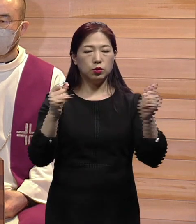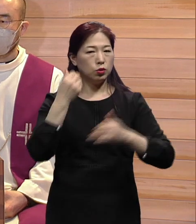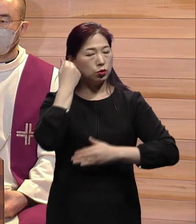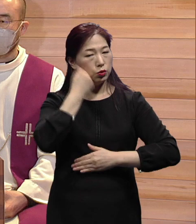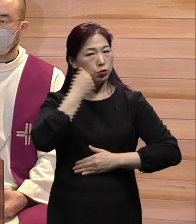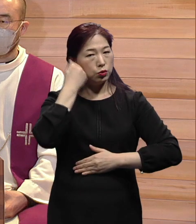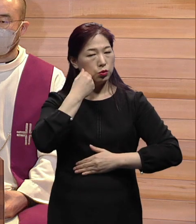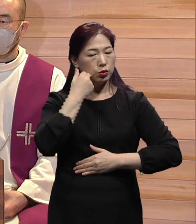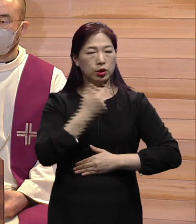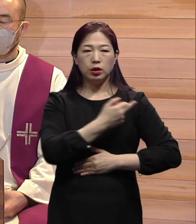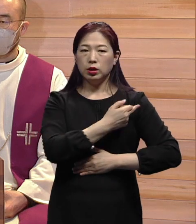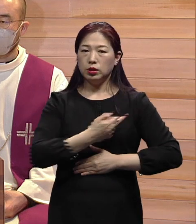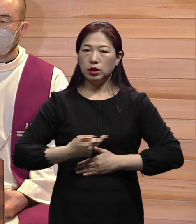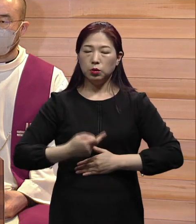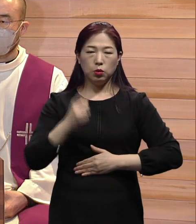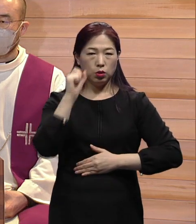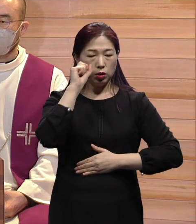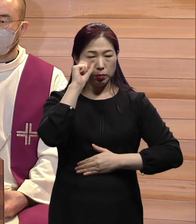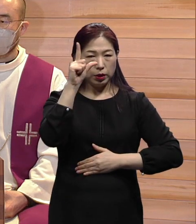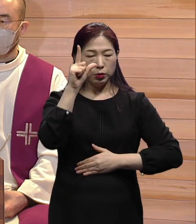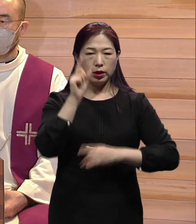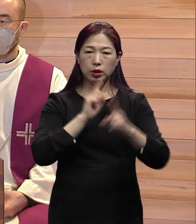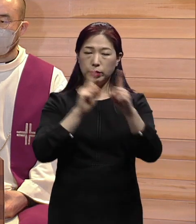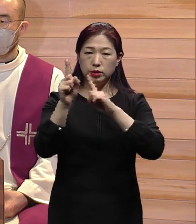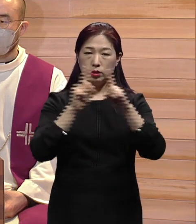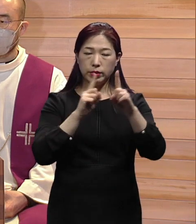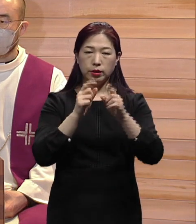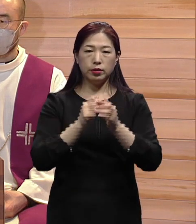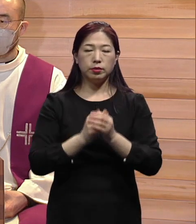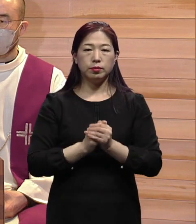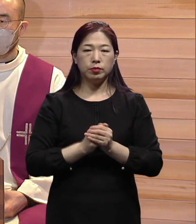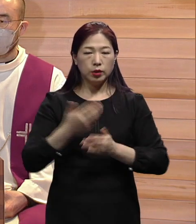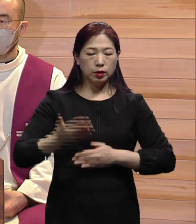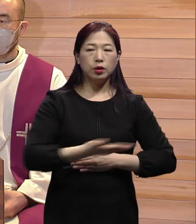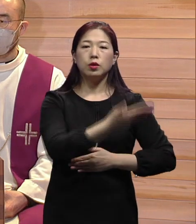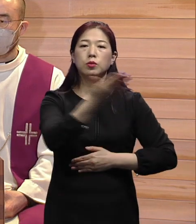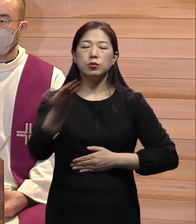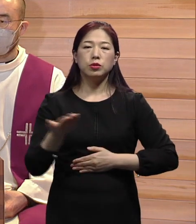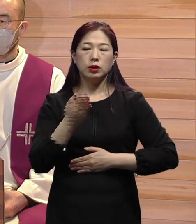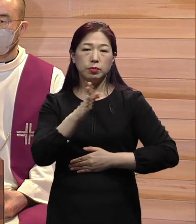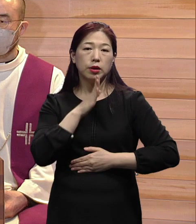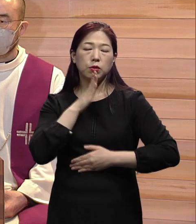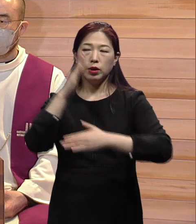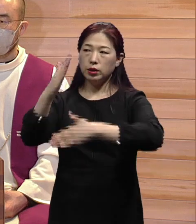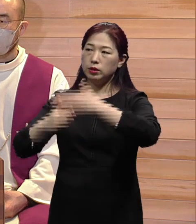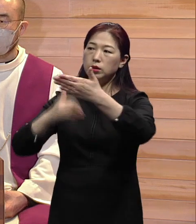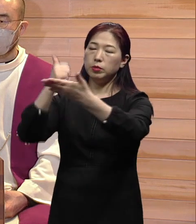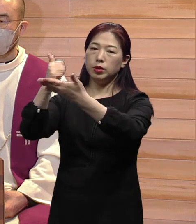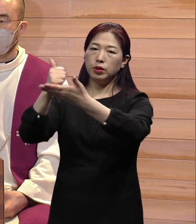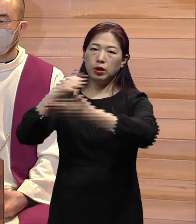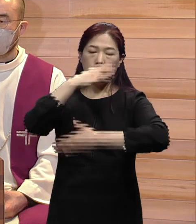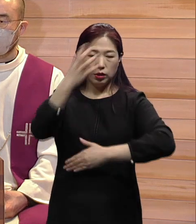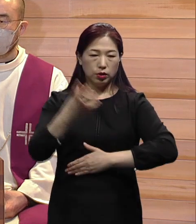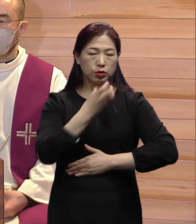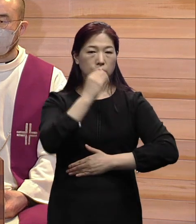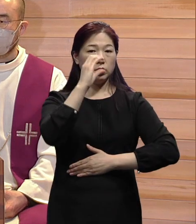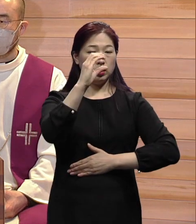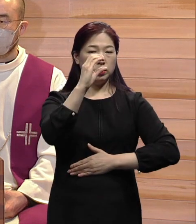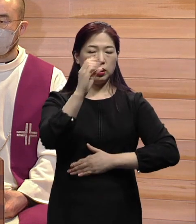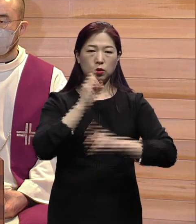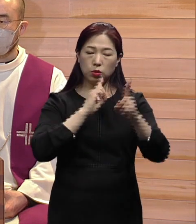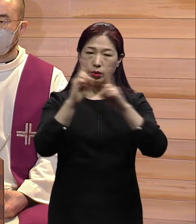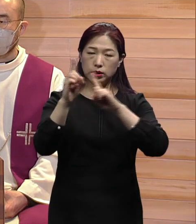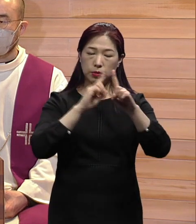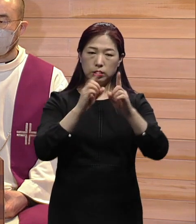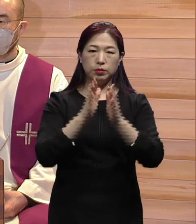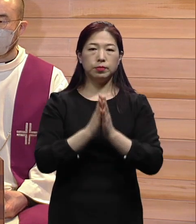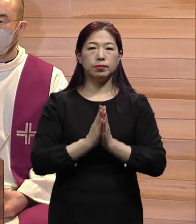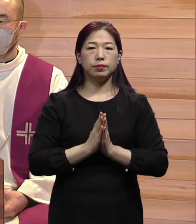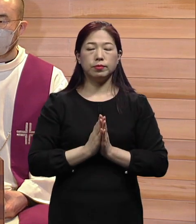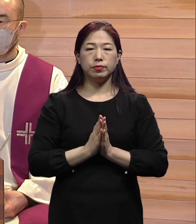사도 바오로는 코린토1서 3장 17절에서 "여러분이 바로 하느님의 성전입니다" 라고 말씀하셨습니다